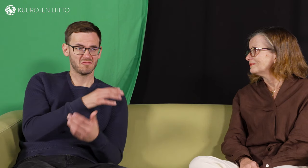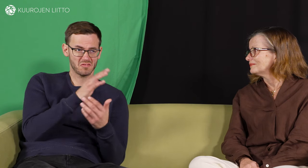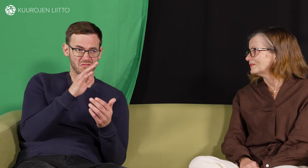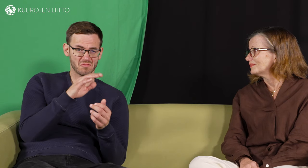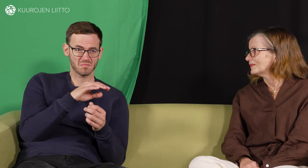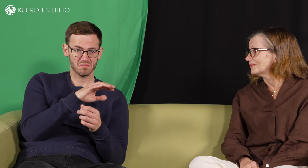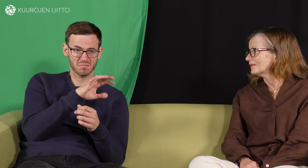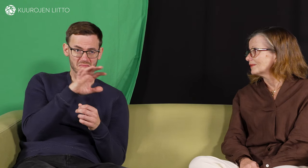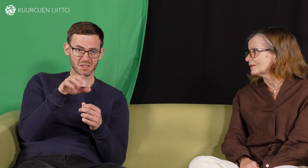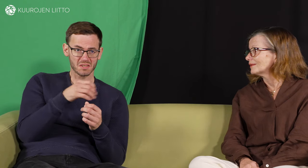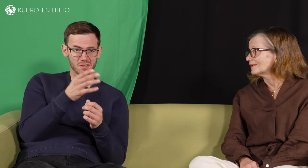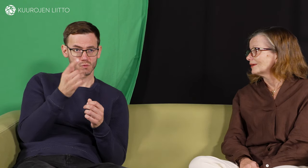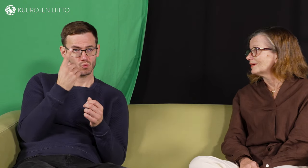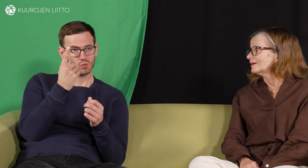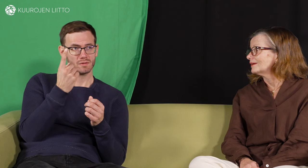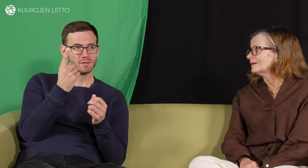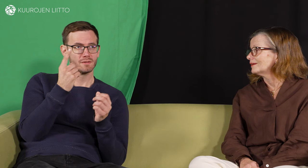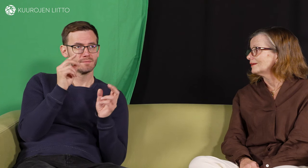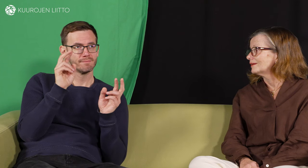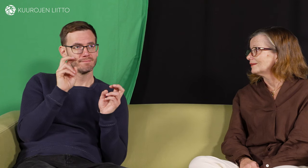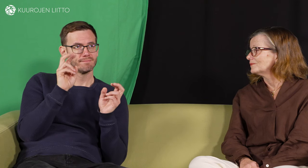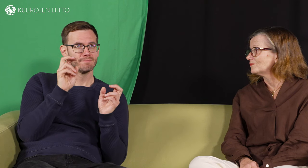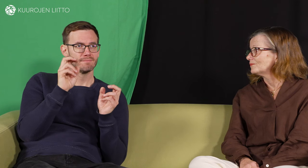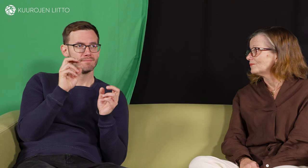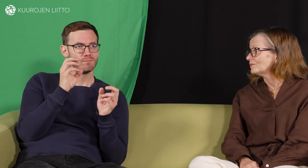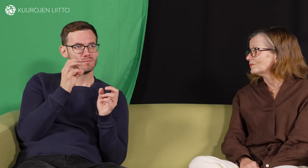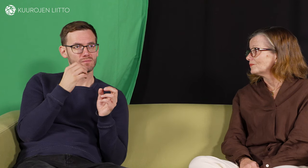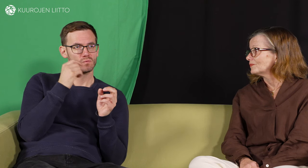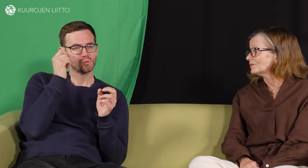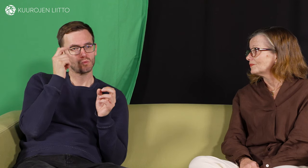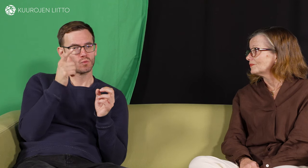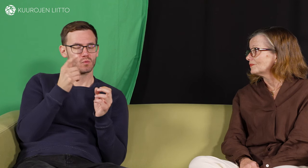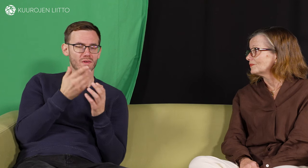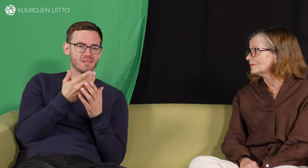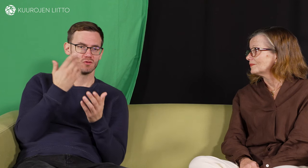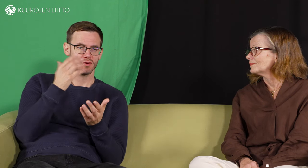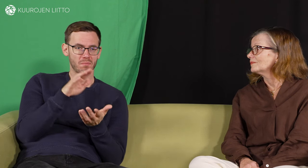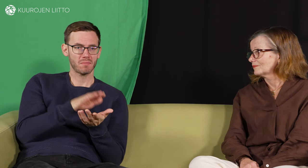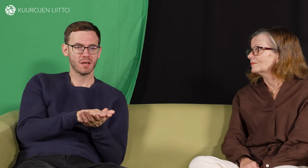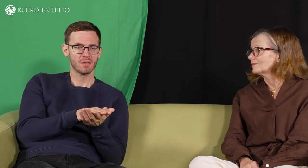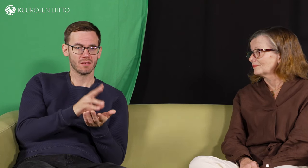Viittomakielinen kirjasto on ikään kuin kulttuurihistoriallinen paikka.